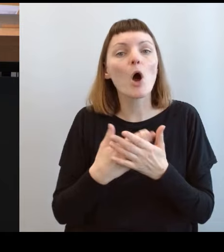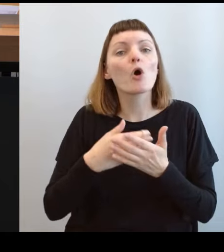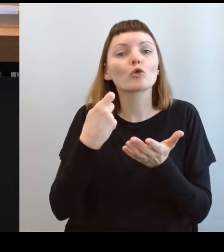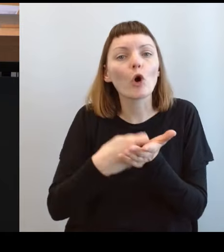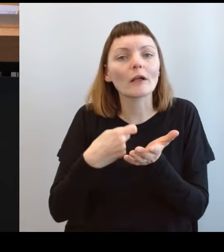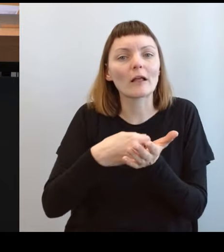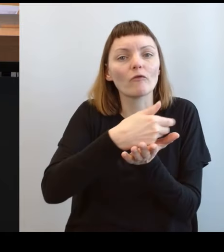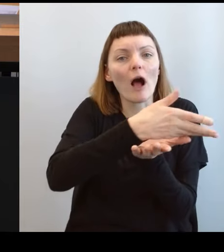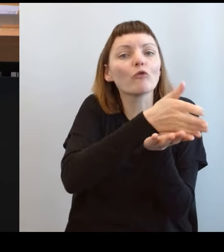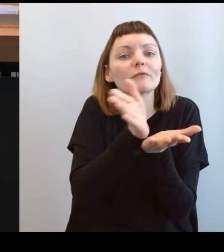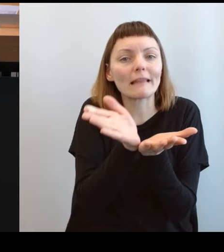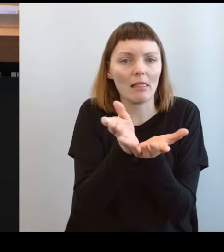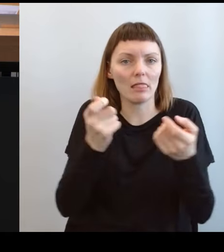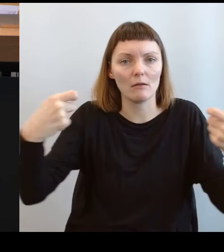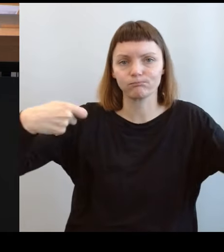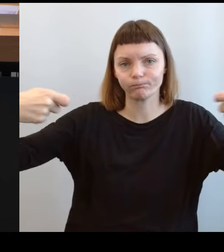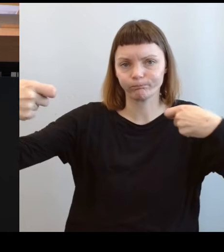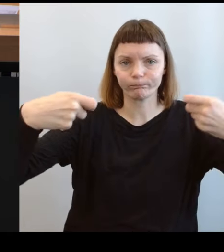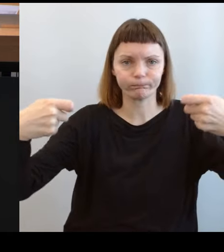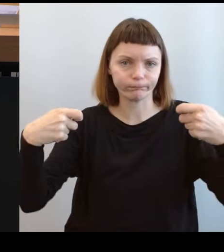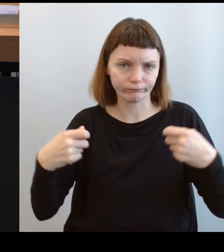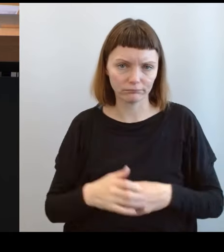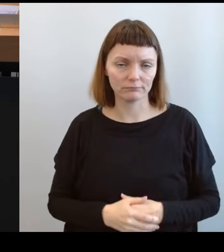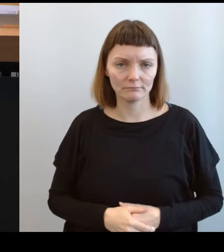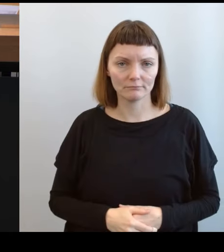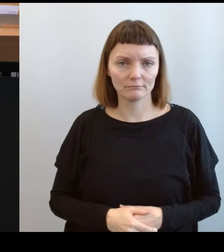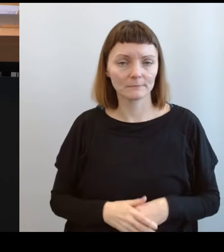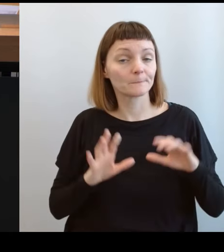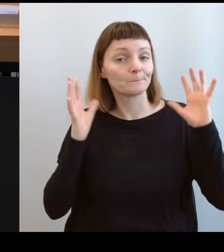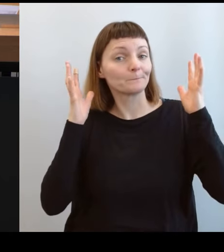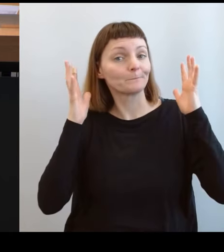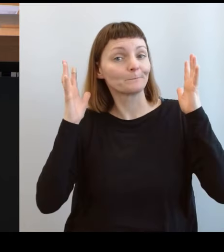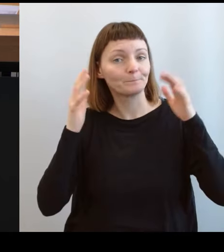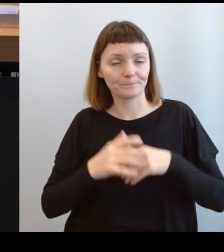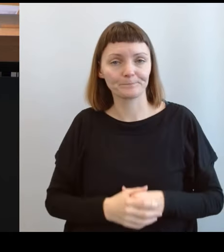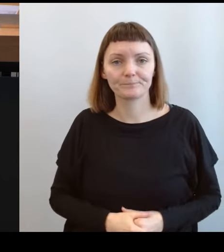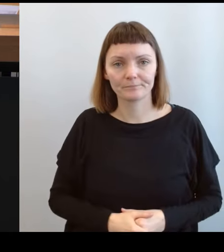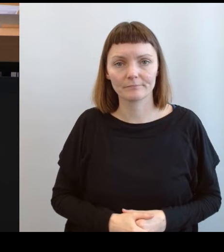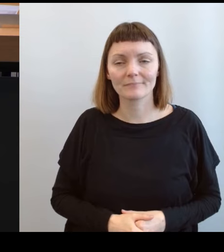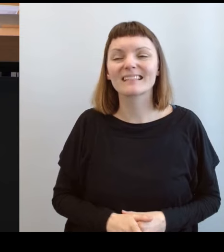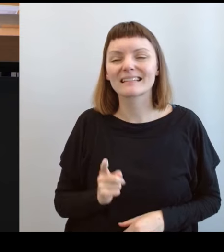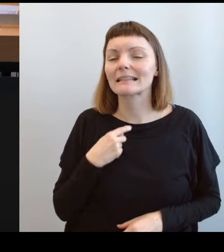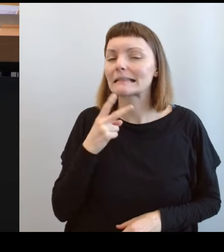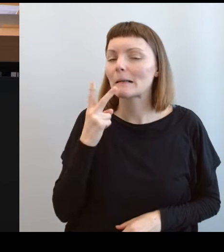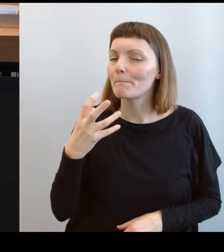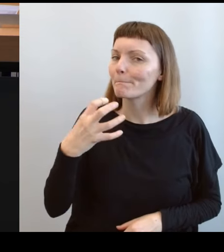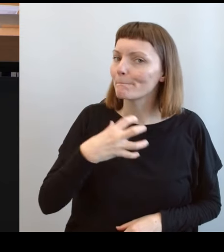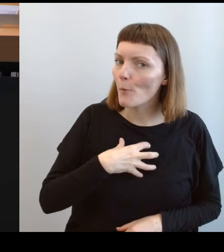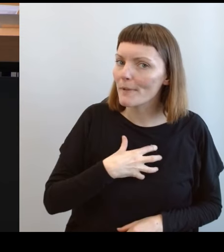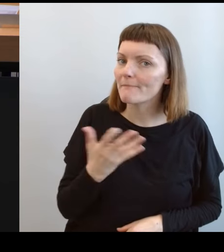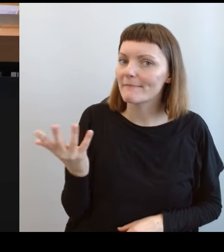Wo ich allerdings Probleme sehe, ist, dass es bisher überhaupt keine konkreten Umsetzungsschritte des Senats in diese Richtung gibt.